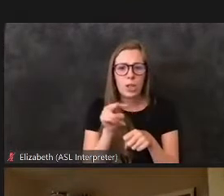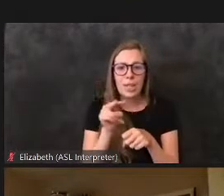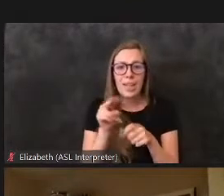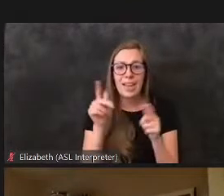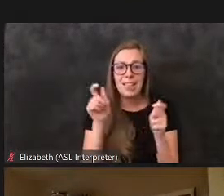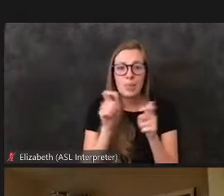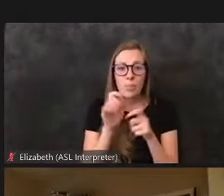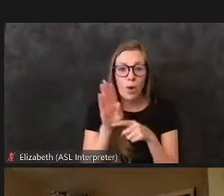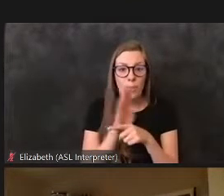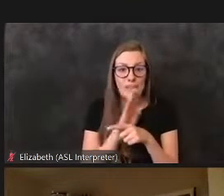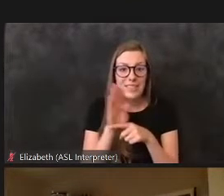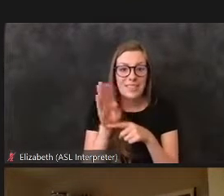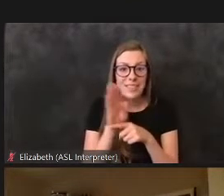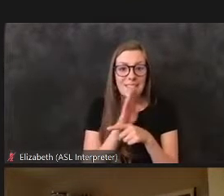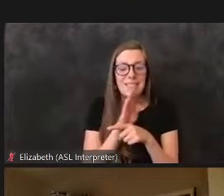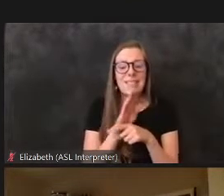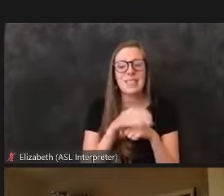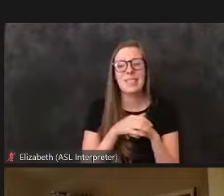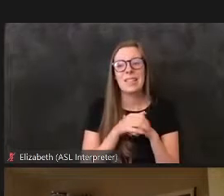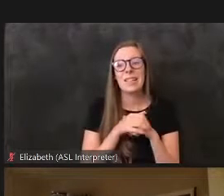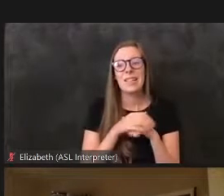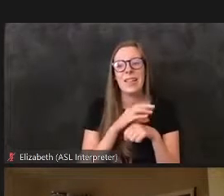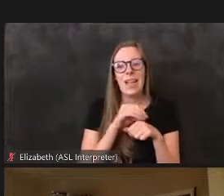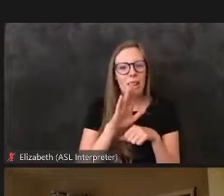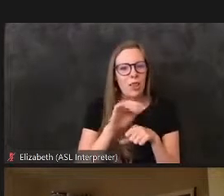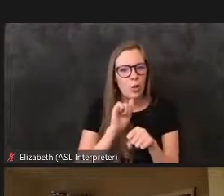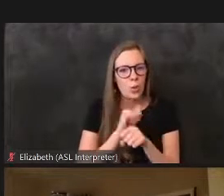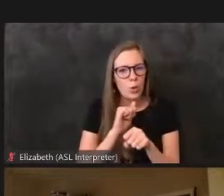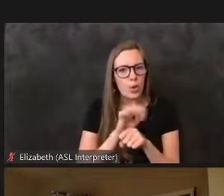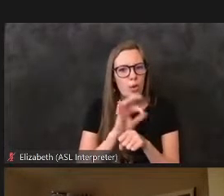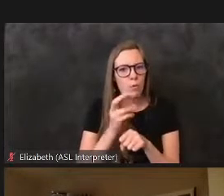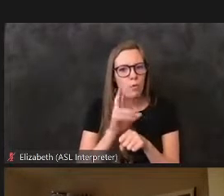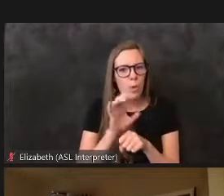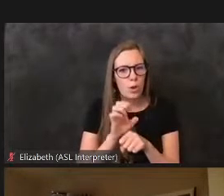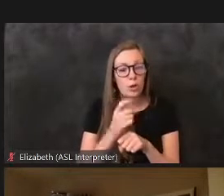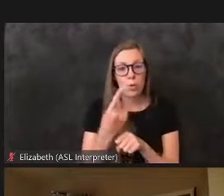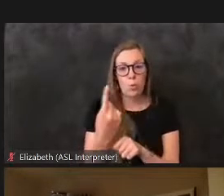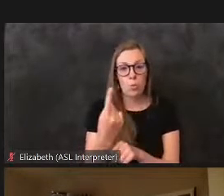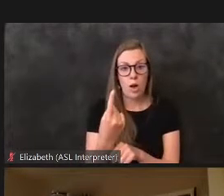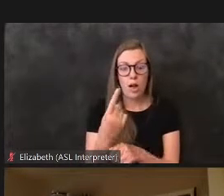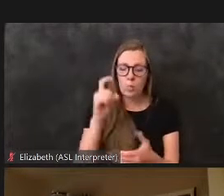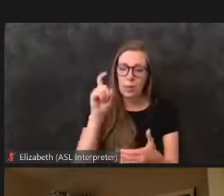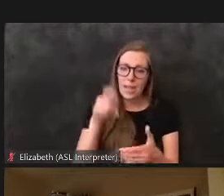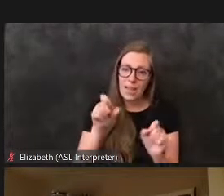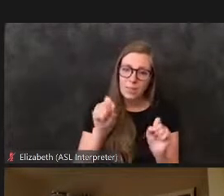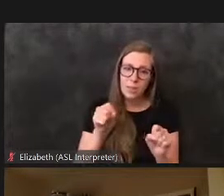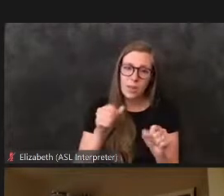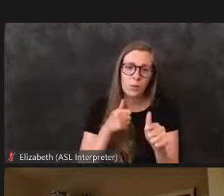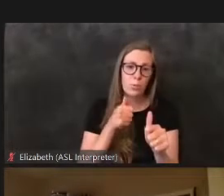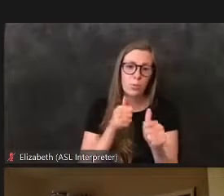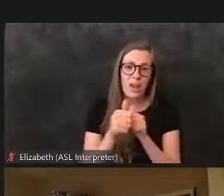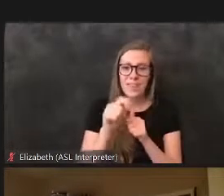pequeños negocios y en la fuerza de trabajo. Pero uno no se debe ser posible de pasar